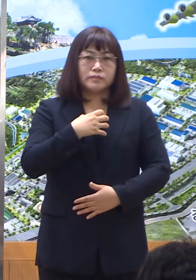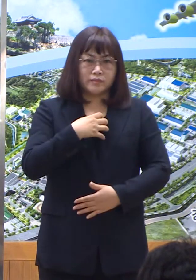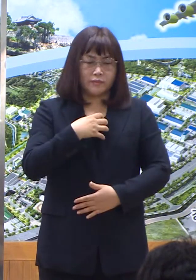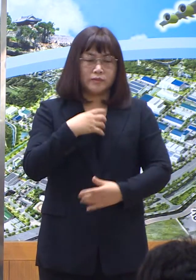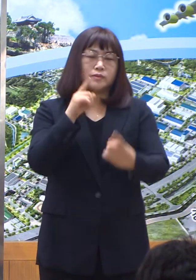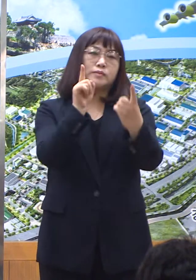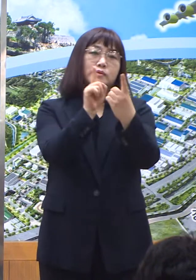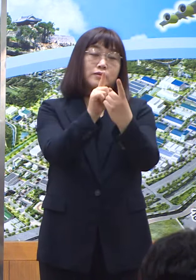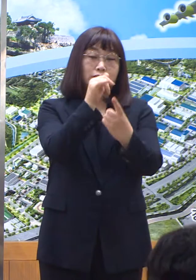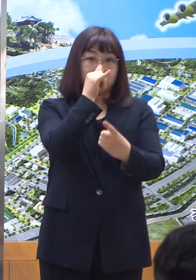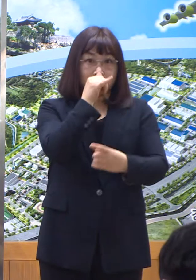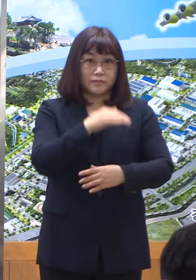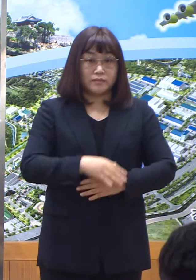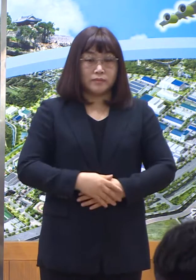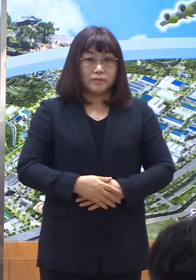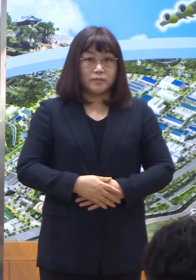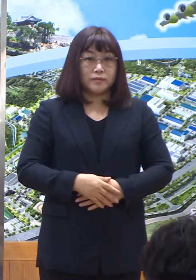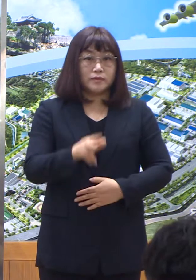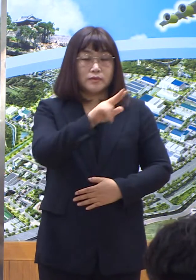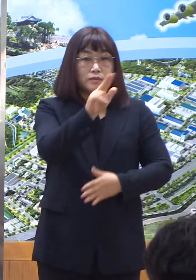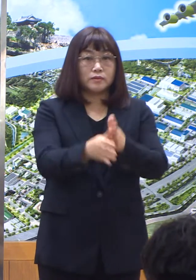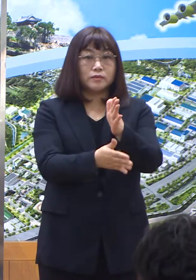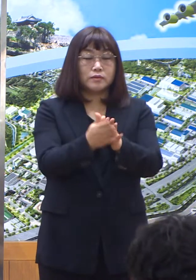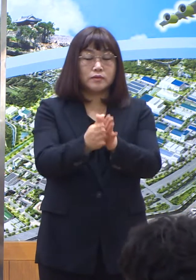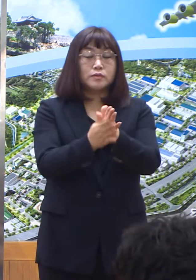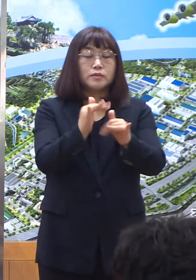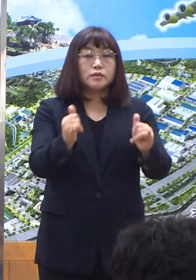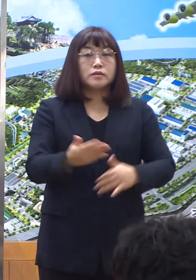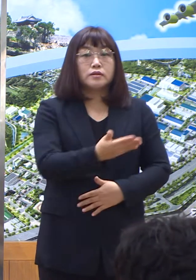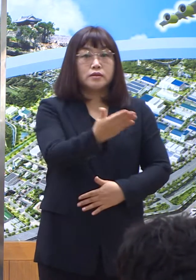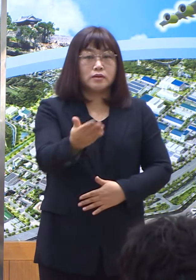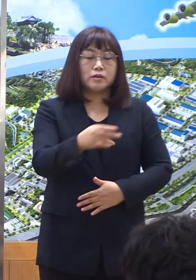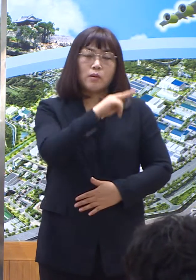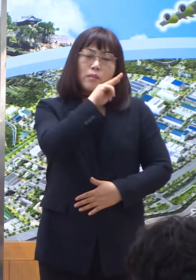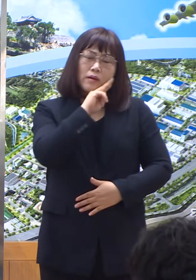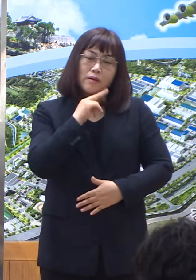있습니다 우리 시는 시민들께서 편안하고 안전한